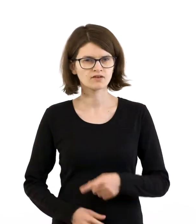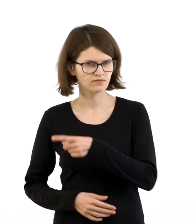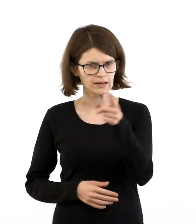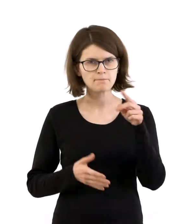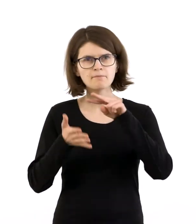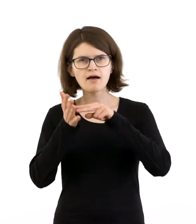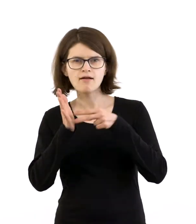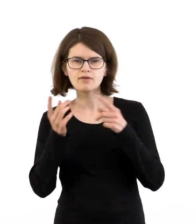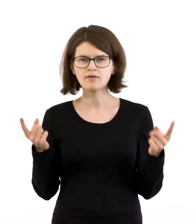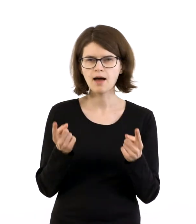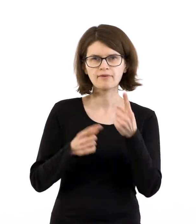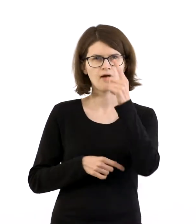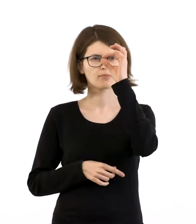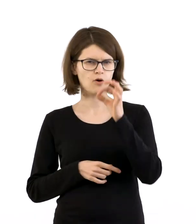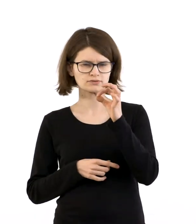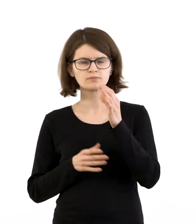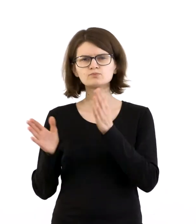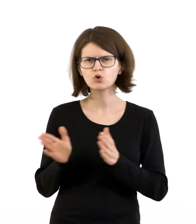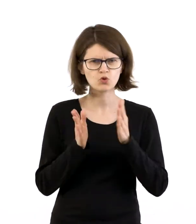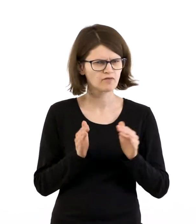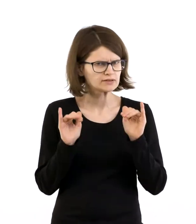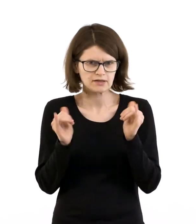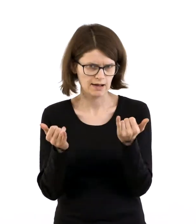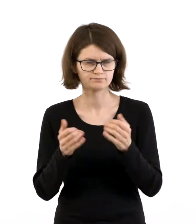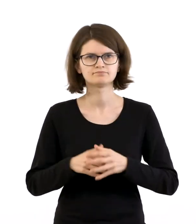1. Jak się przygotować do planowania kampanii?